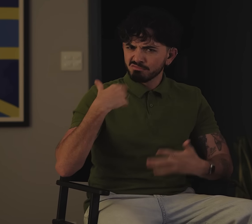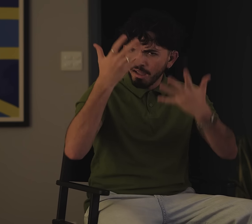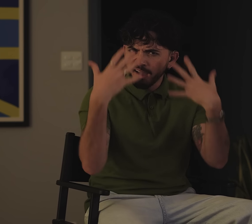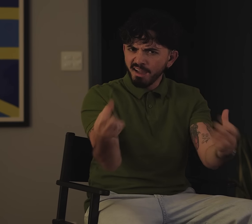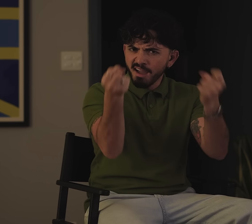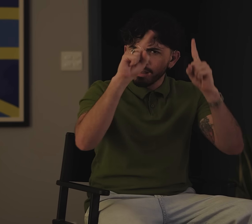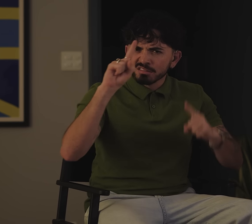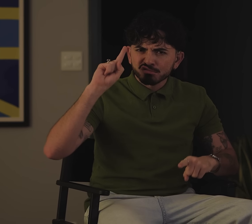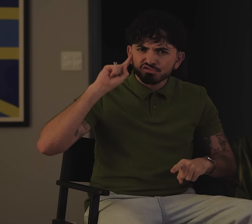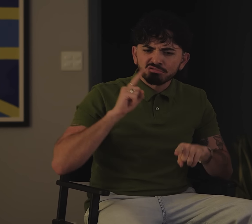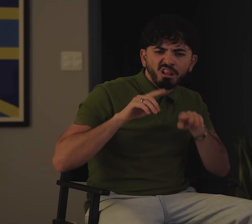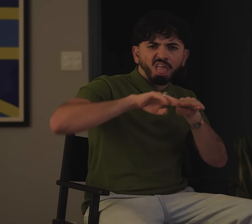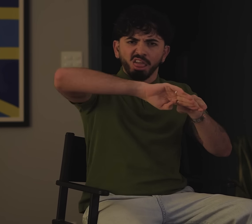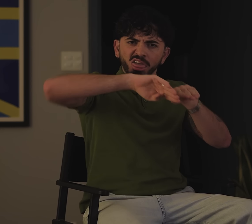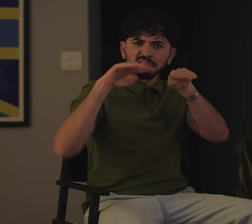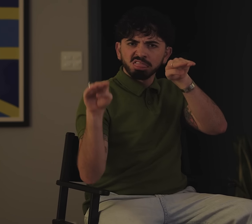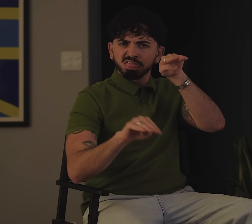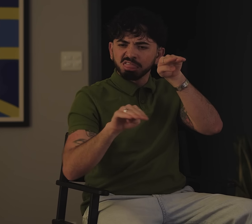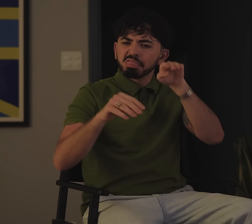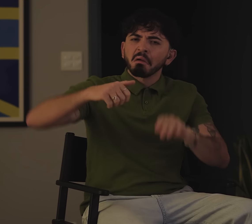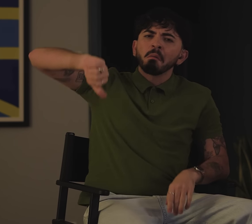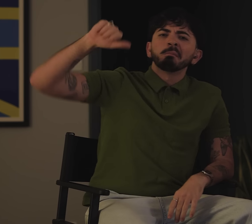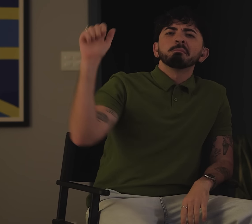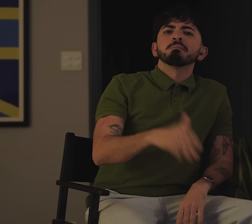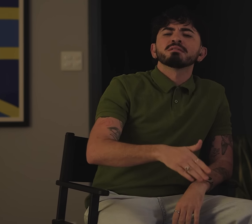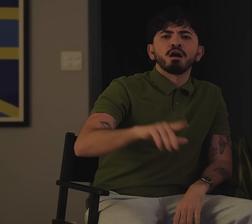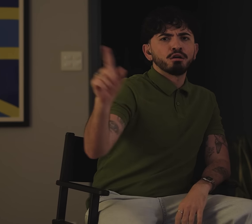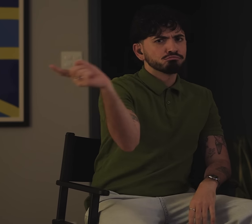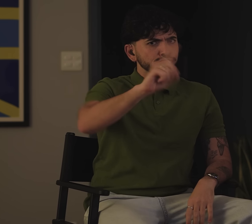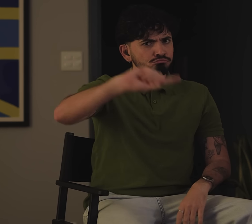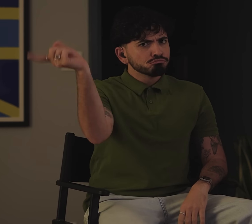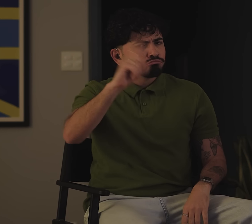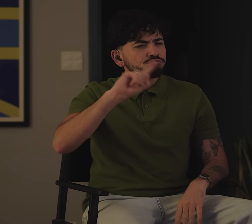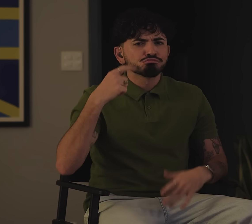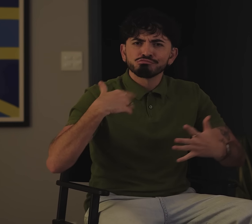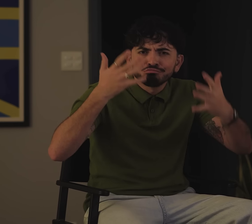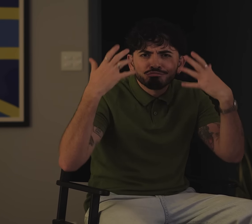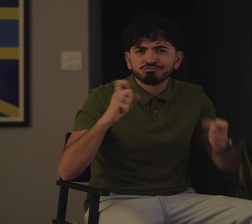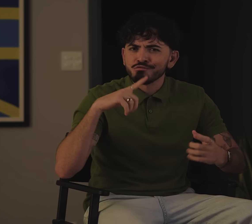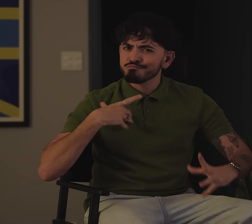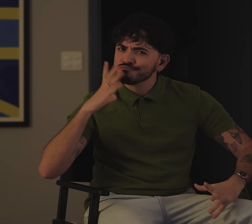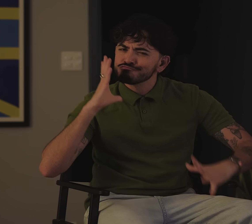sendo excluídas, inferiorizadas ou tratadas como se não fossem capazes?